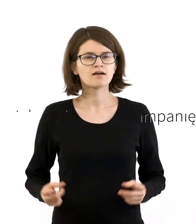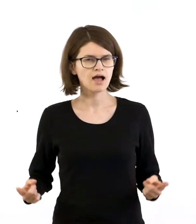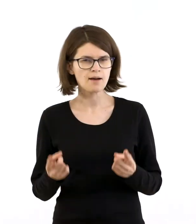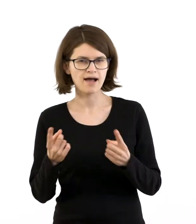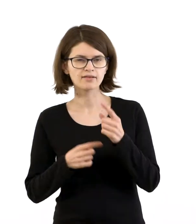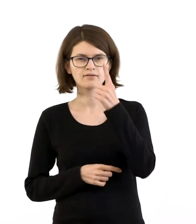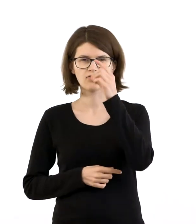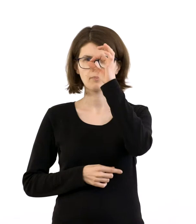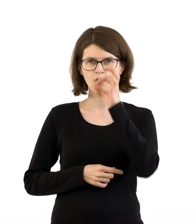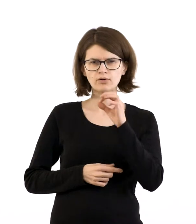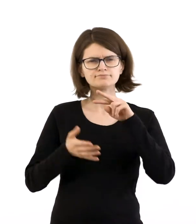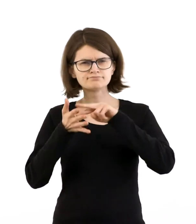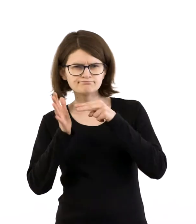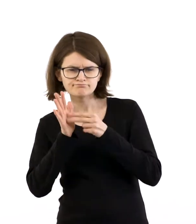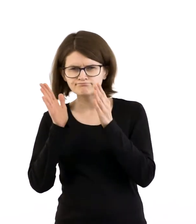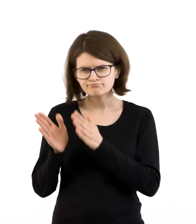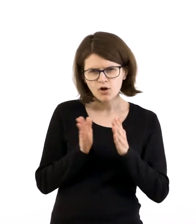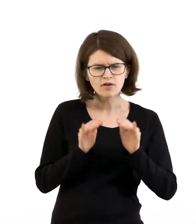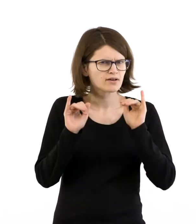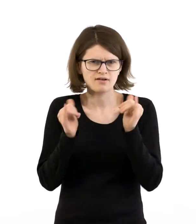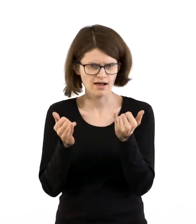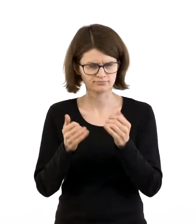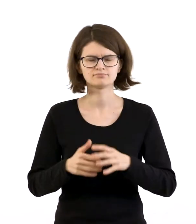Jak zaplanować kampanię 1%